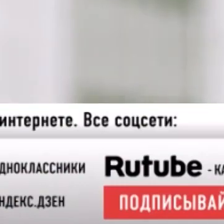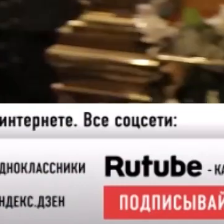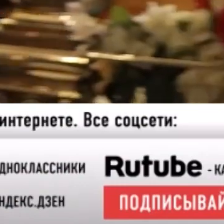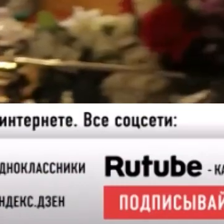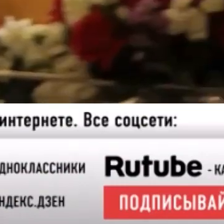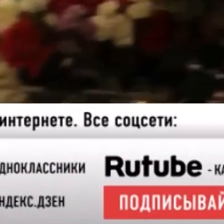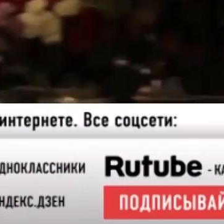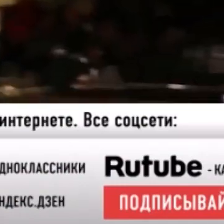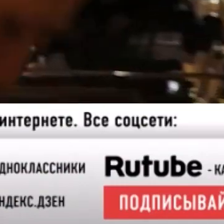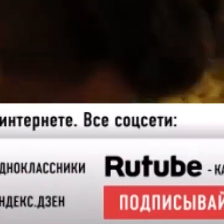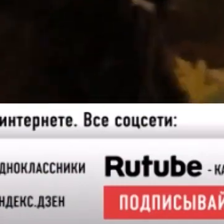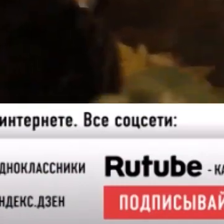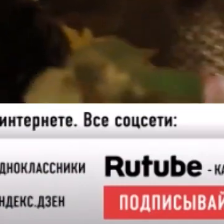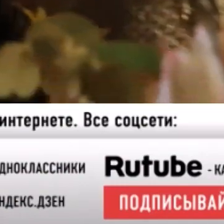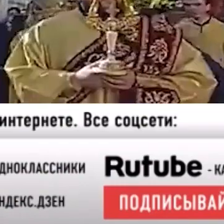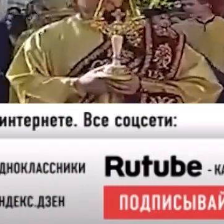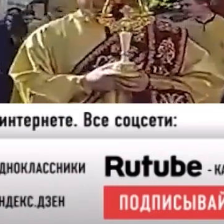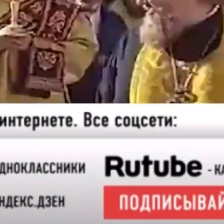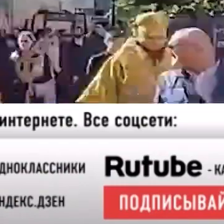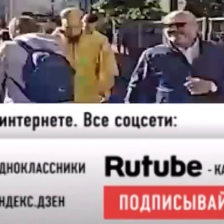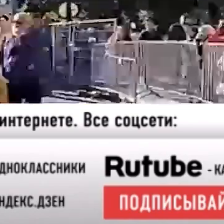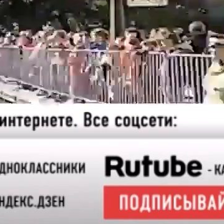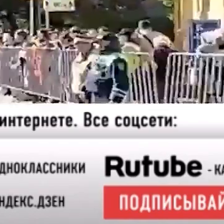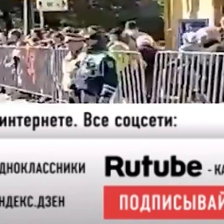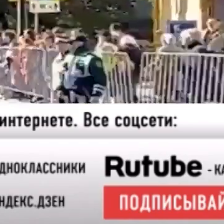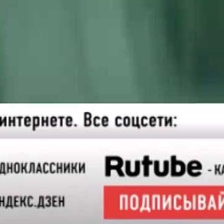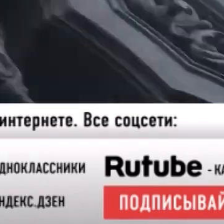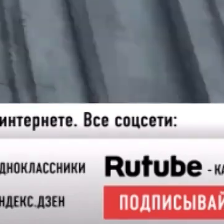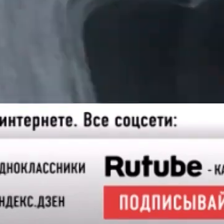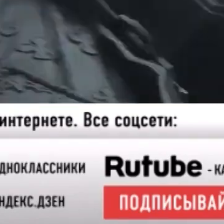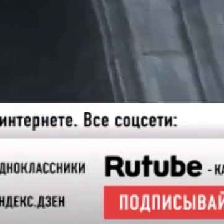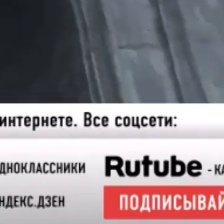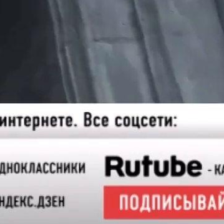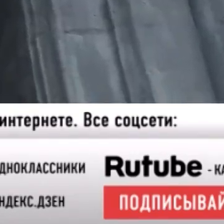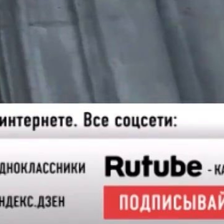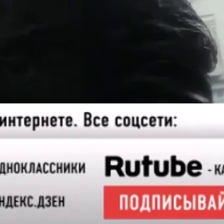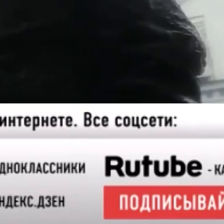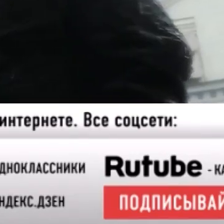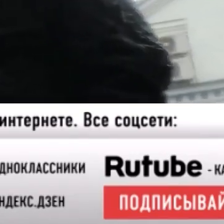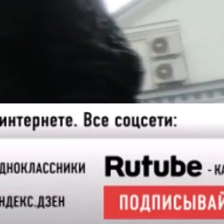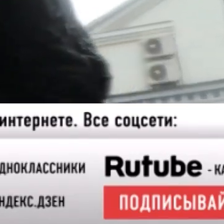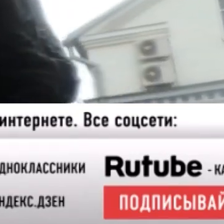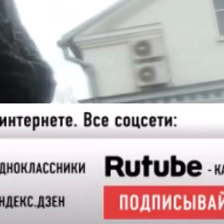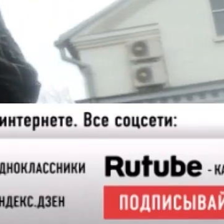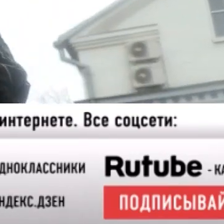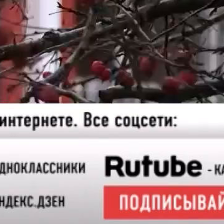наступило мобилизация полная человек мы находимся на территории храма благовещения